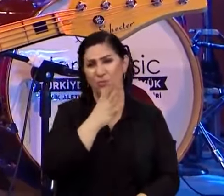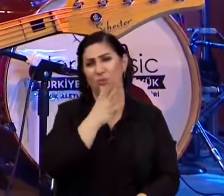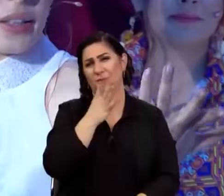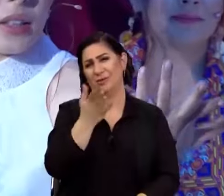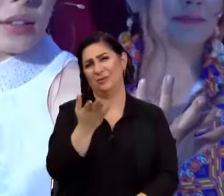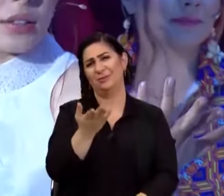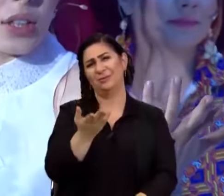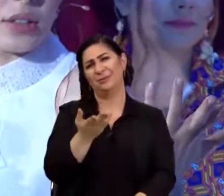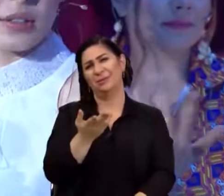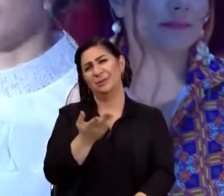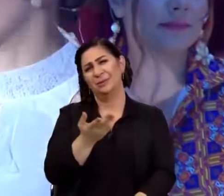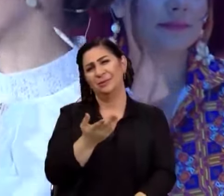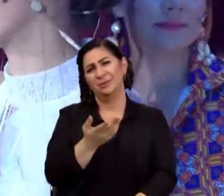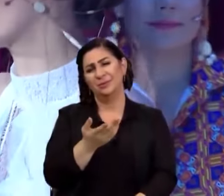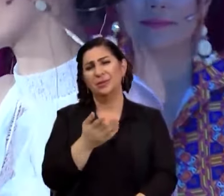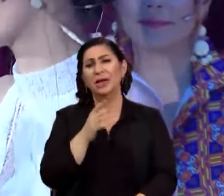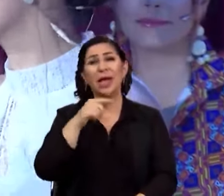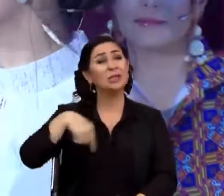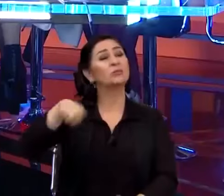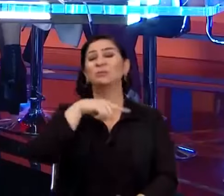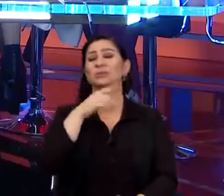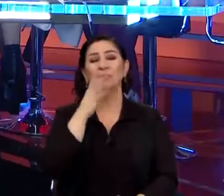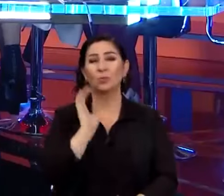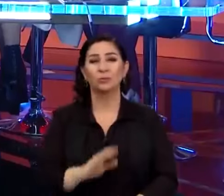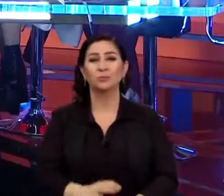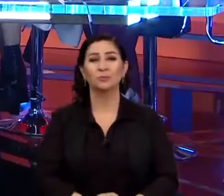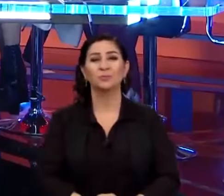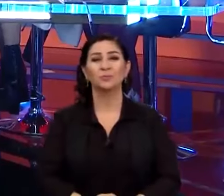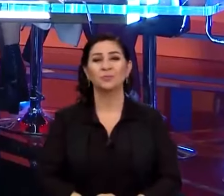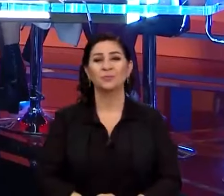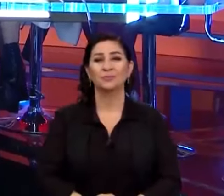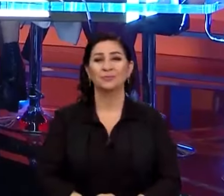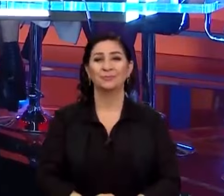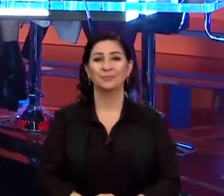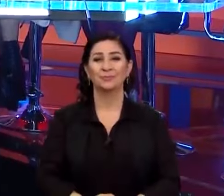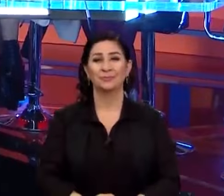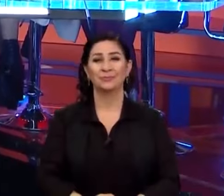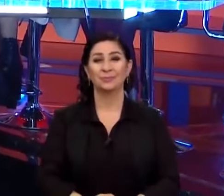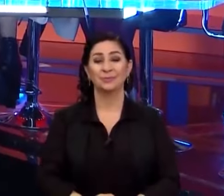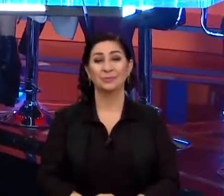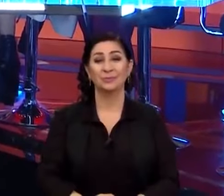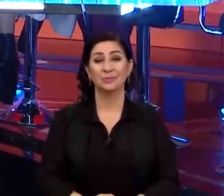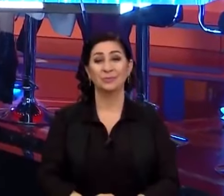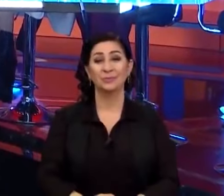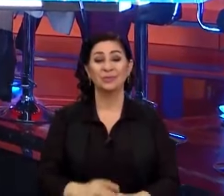yani ay Hiçbirimiz bilmiyoruz Buyurun ok